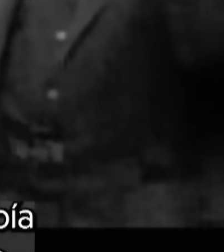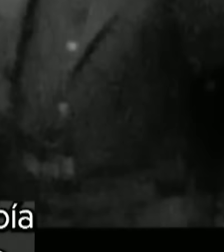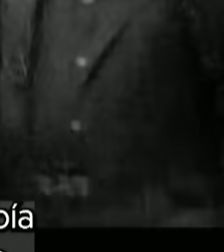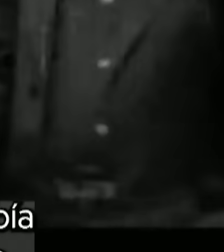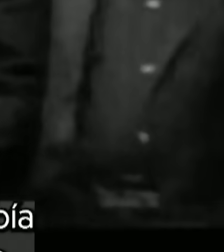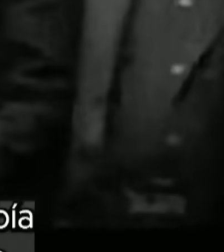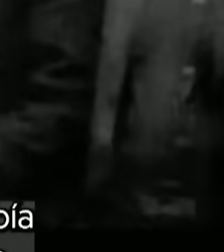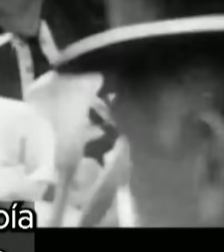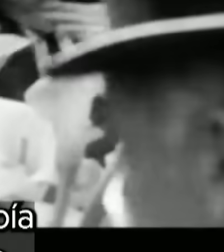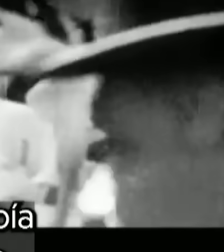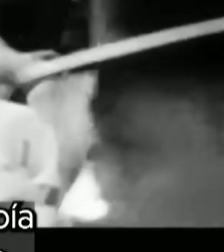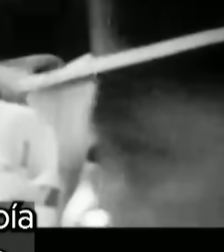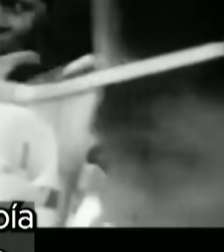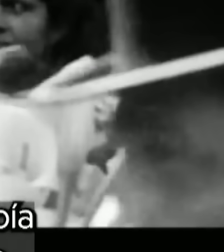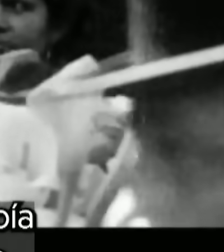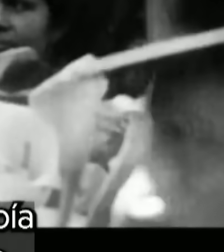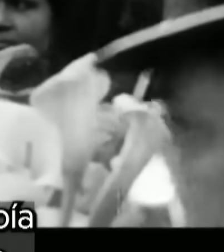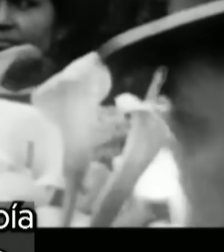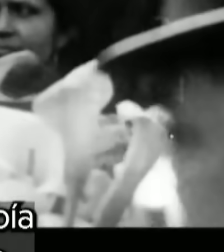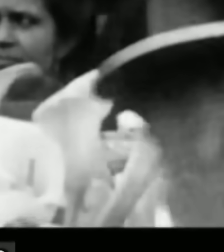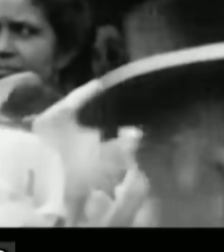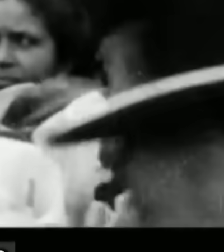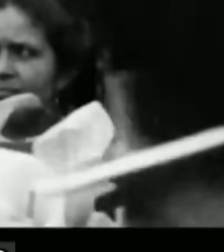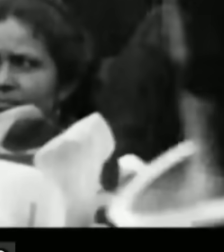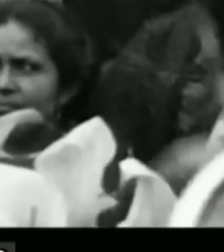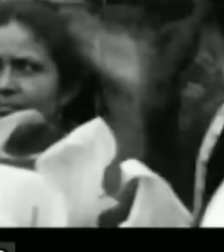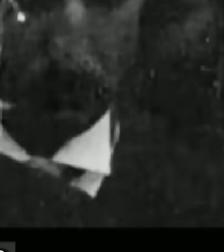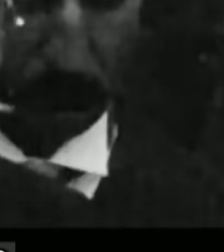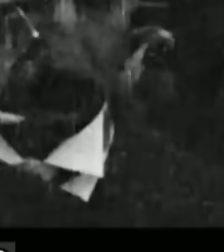continuar la lucha que había iniciado con el gran líder democrático a quien siguió admirando